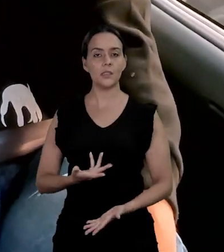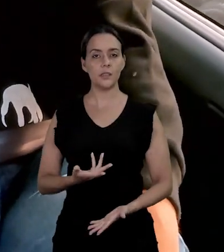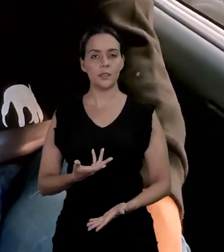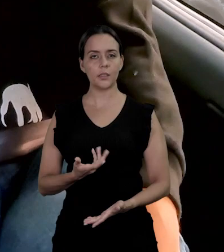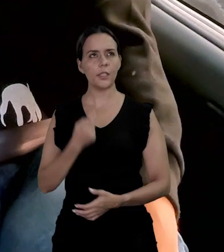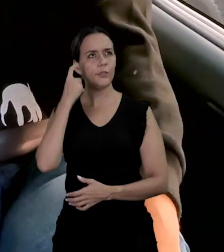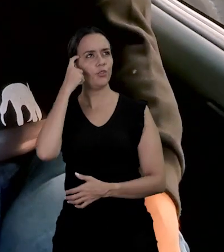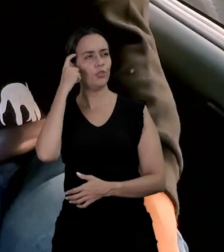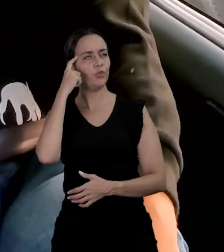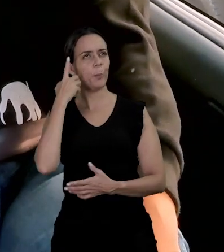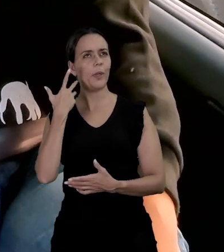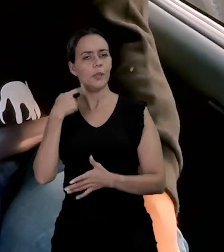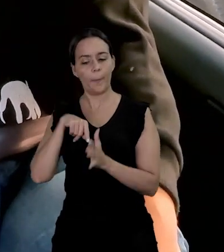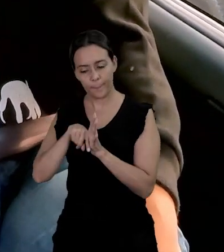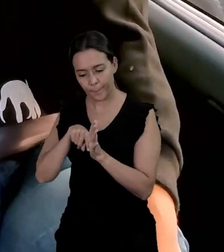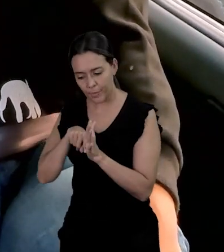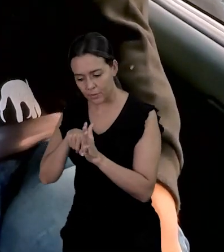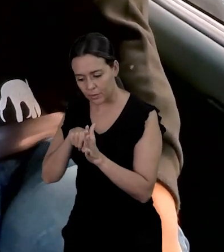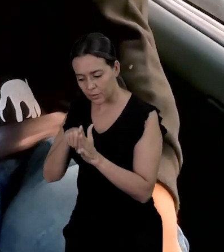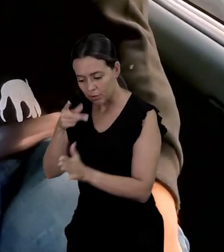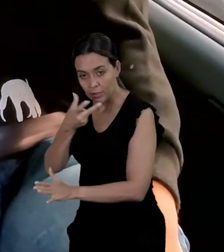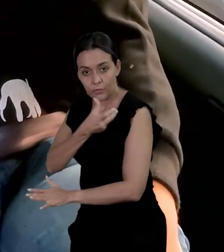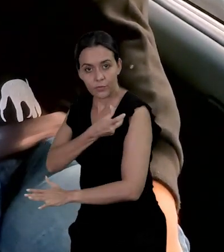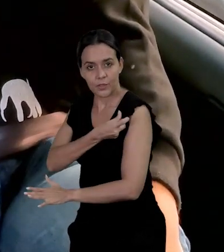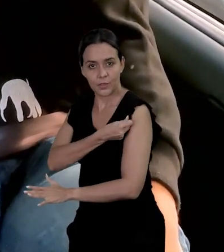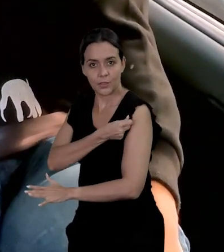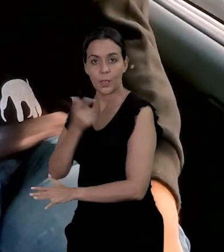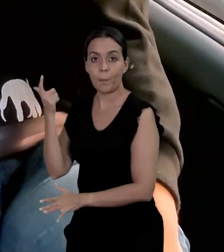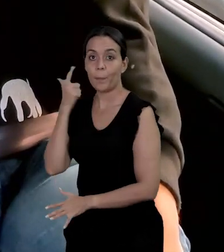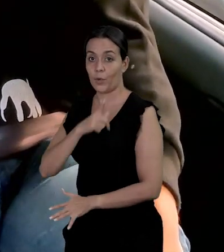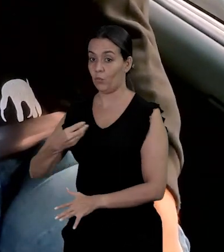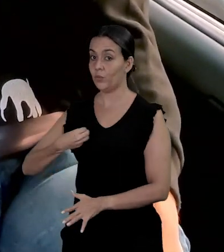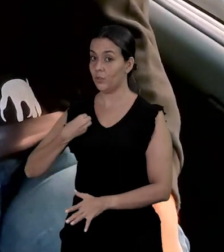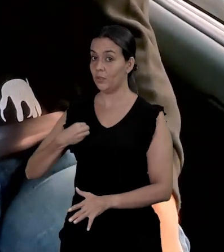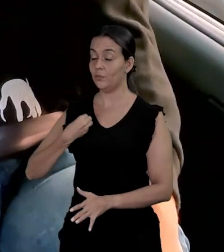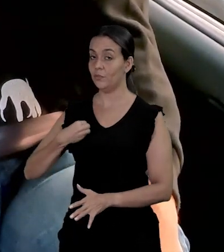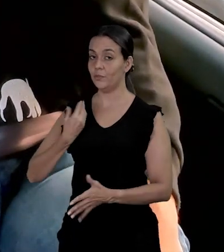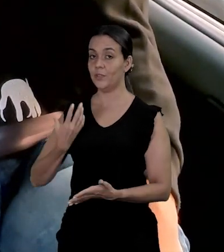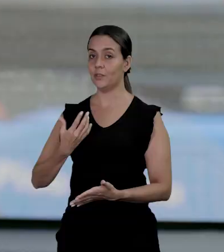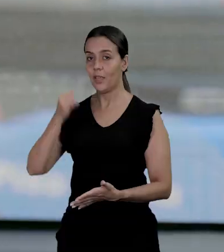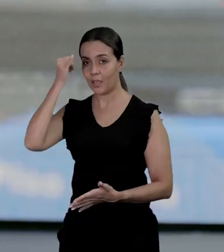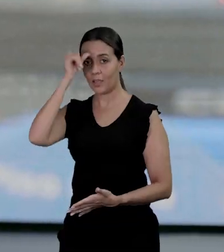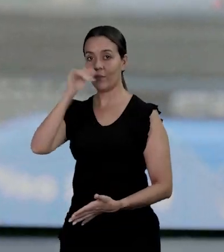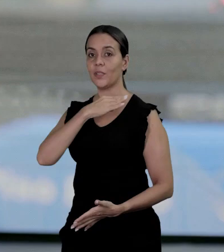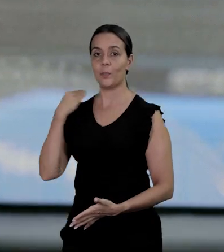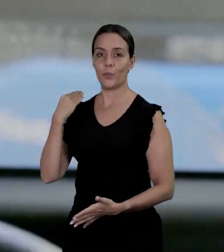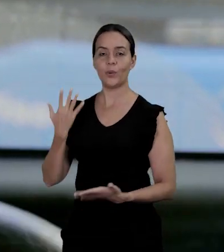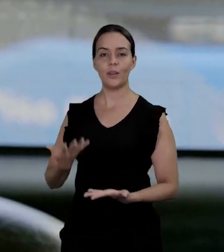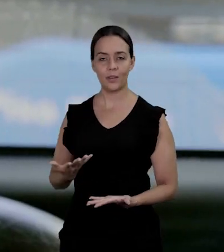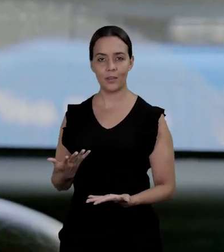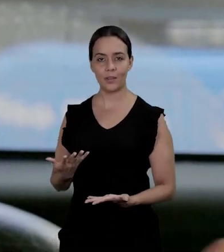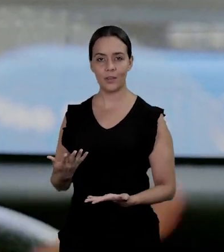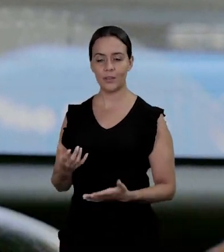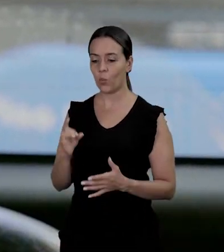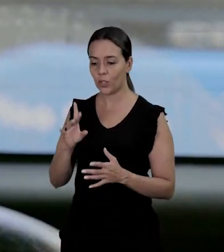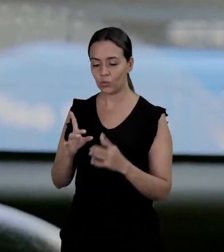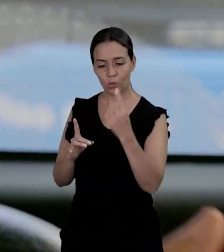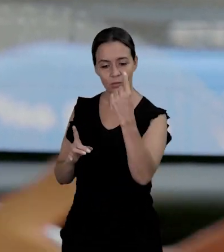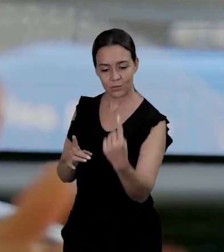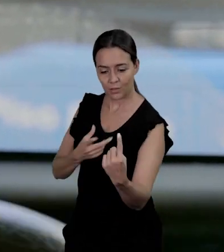A gente pensa em desenvolver vacinas para que nós possamos sobreviver no futuro. E quando se faz uma vacina, não se faz para essa pessoa,